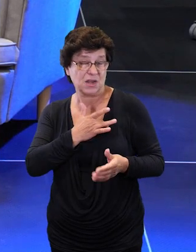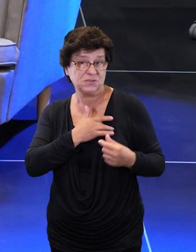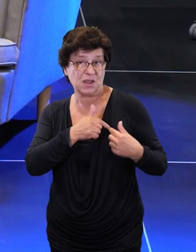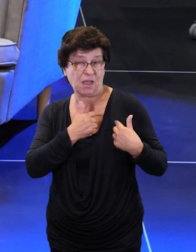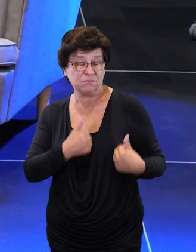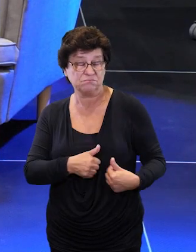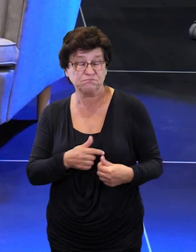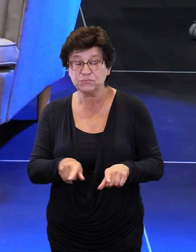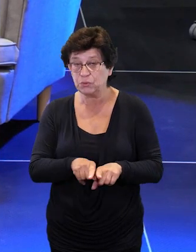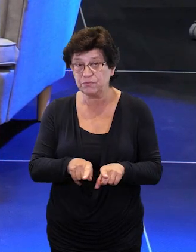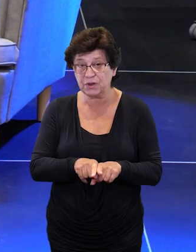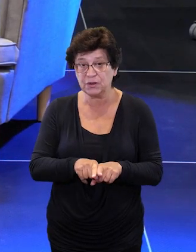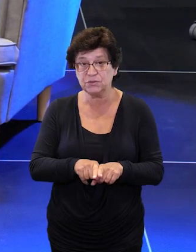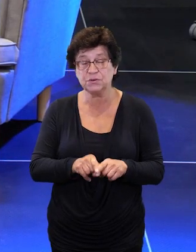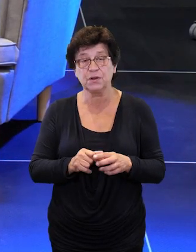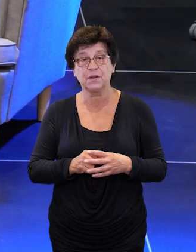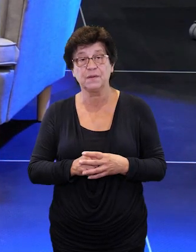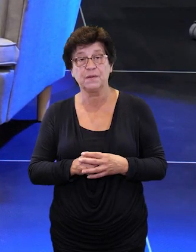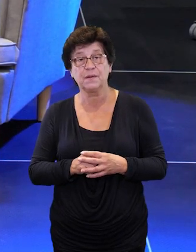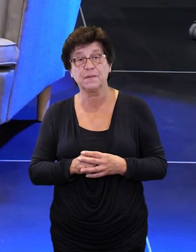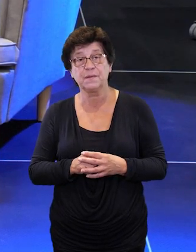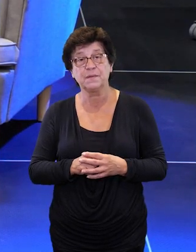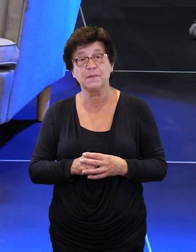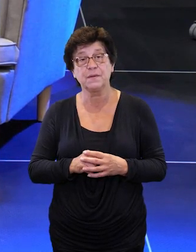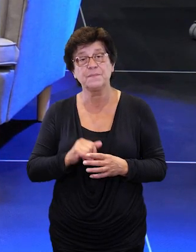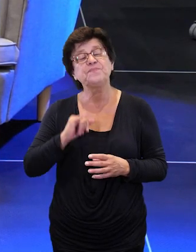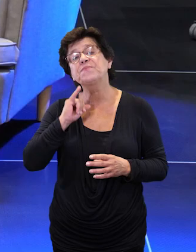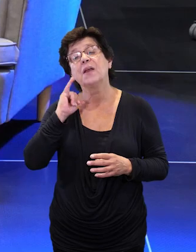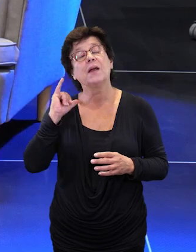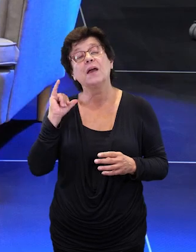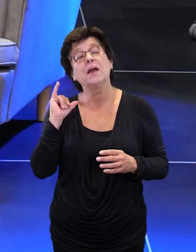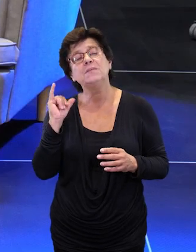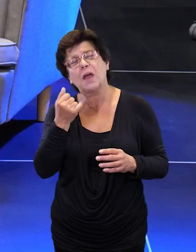A proszę powiedzieć, jak pan postrzega ludzi,